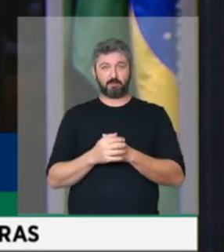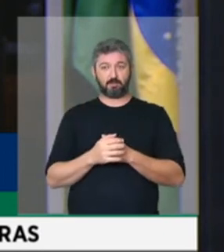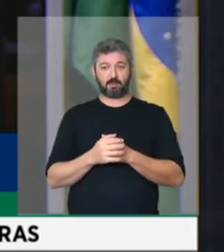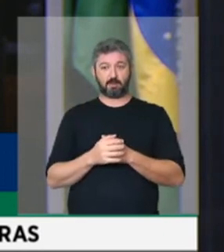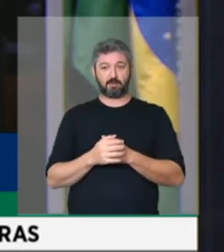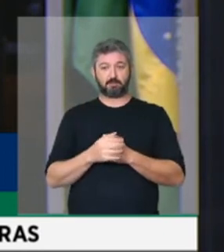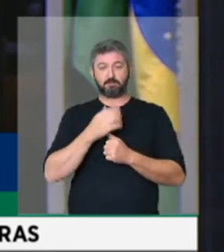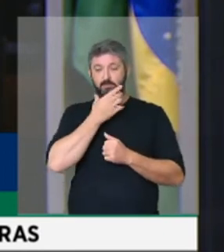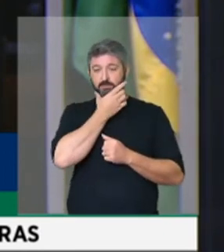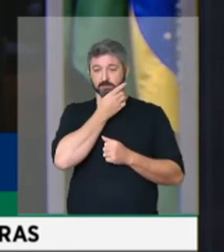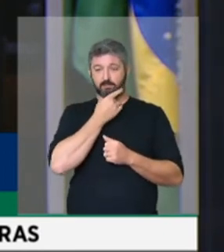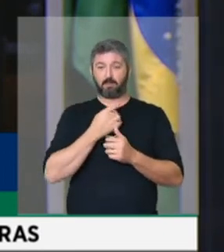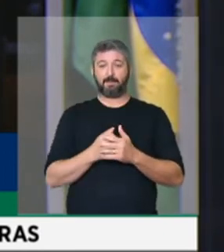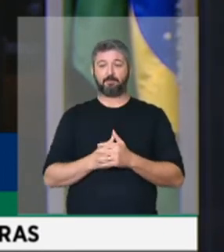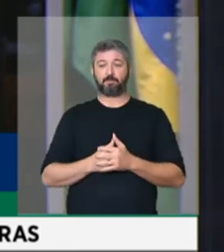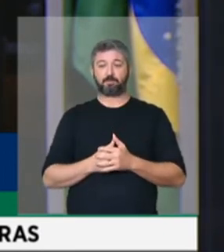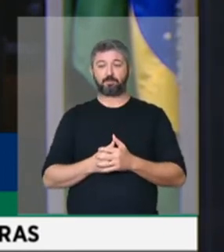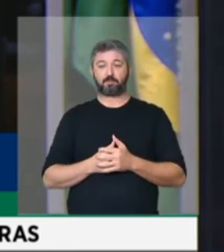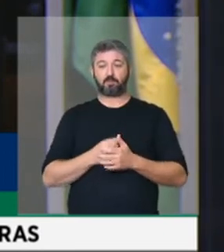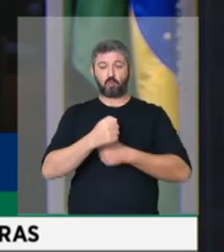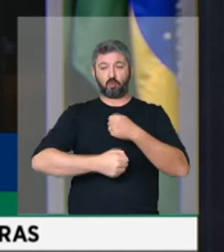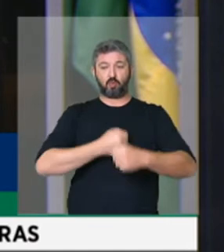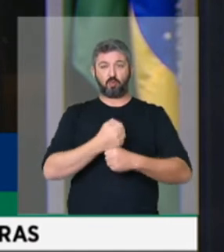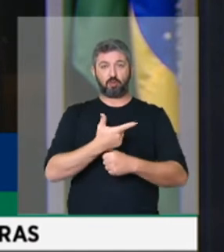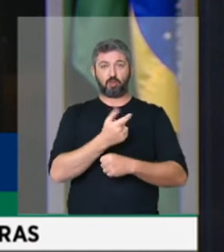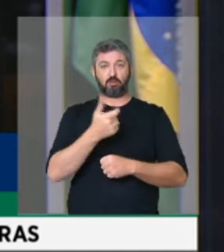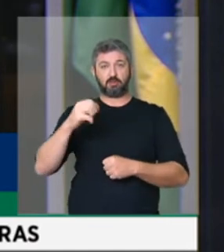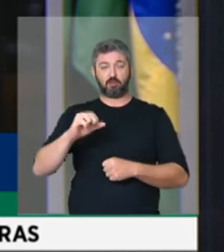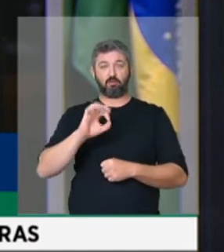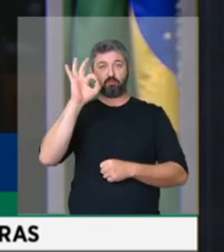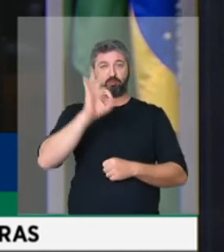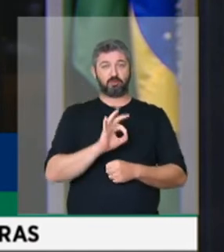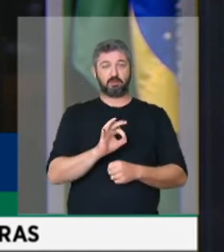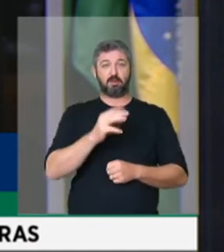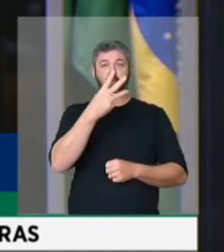DA LINHA DE TRANSMISSÃO DO PAÍS. EM 2019 ESSES